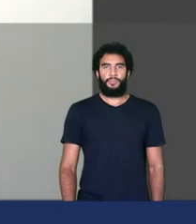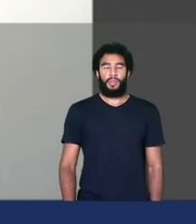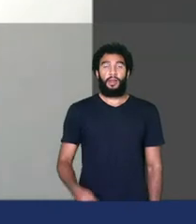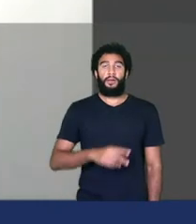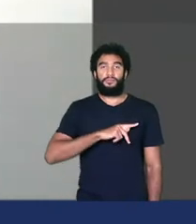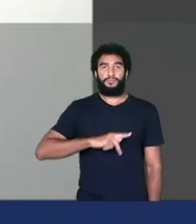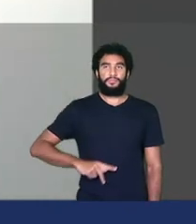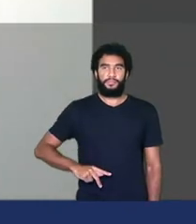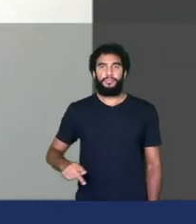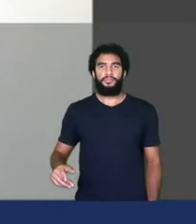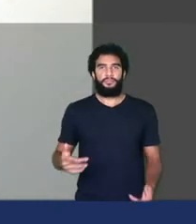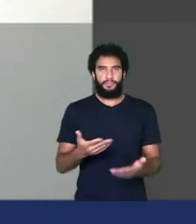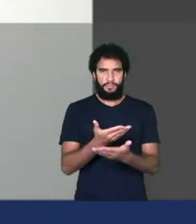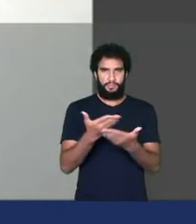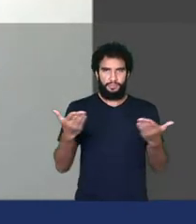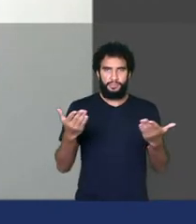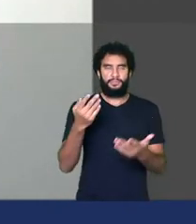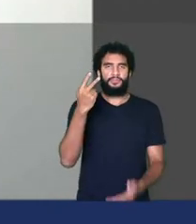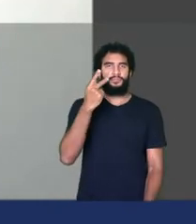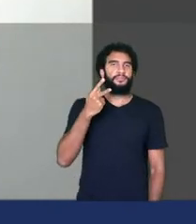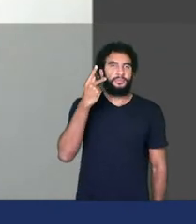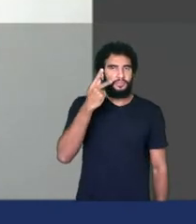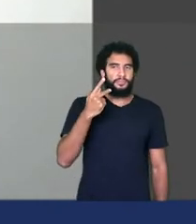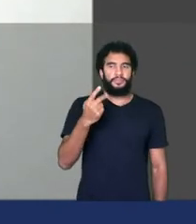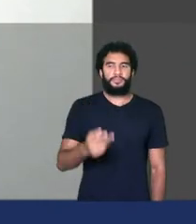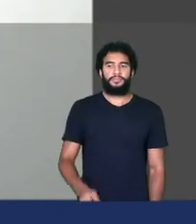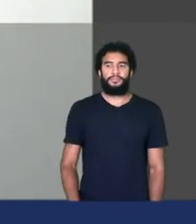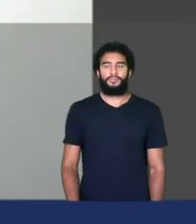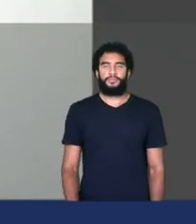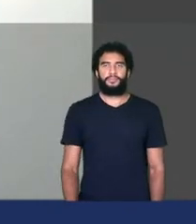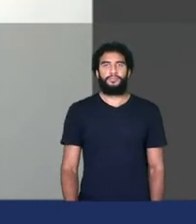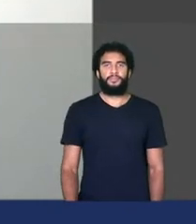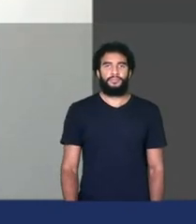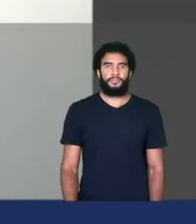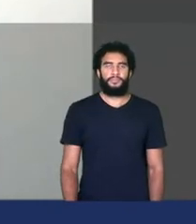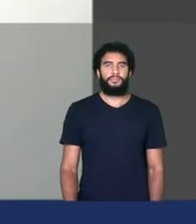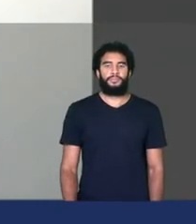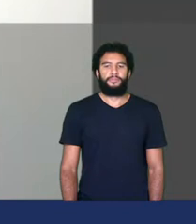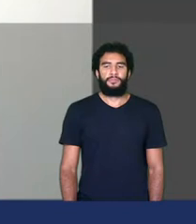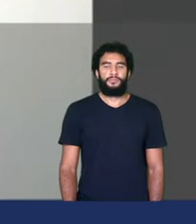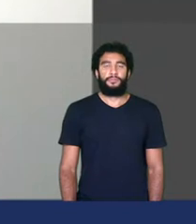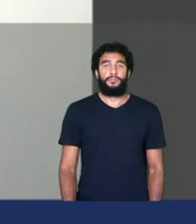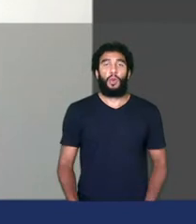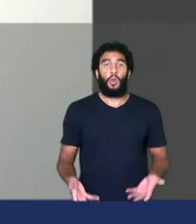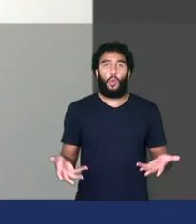ESPÍRITO SANTO. -- [DEPUTADO]: SENHOR PRESIDENTE, CAROS PARLAMENTARES PARLAMENTARES, QUERO NESTA MANHÃ DE